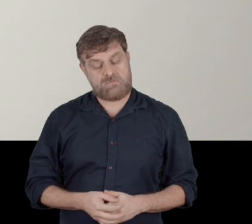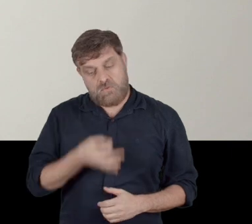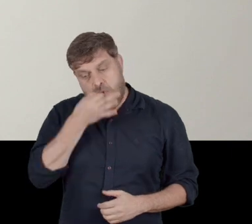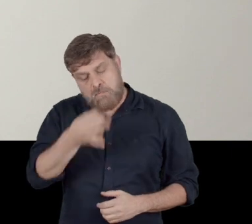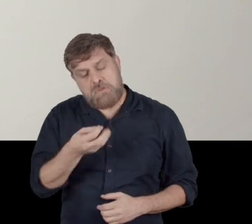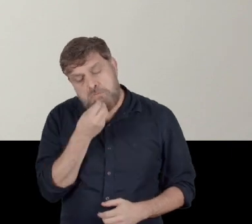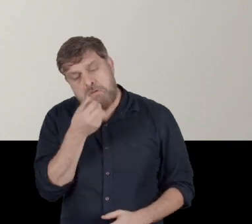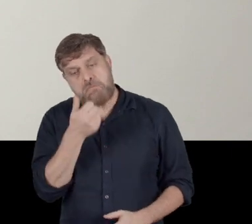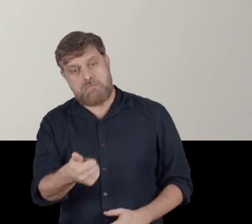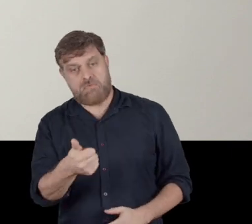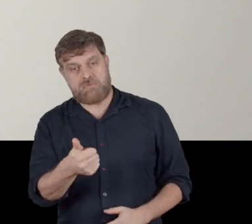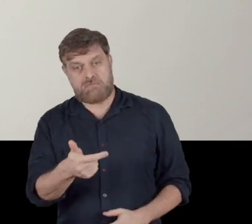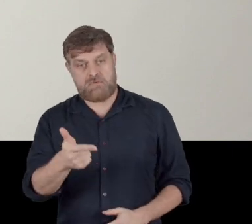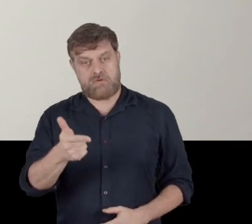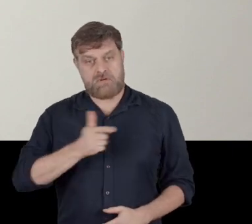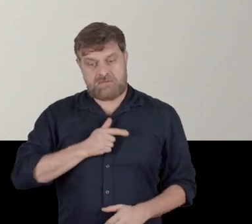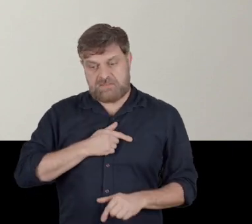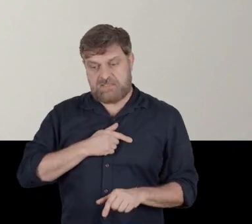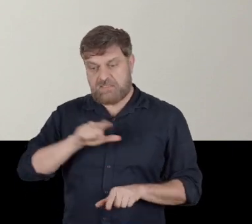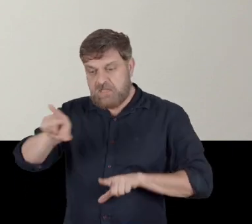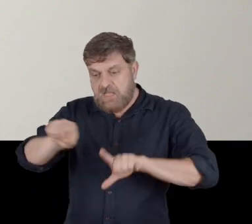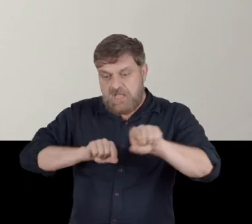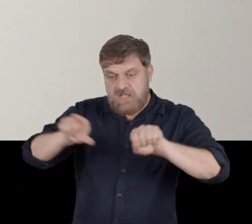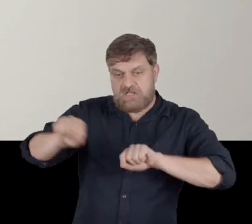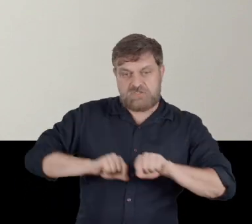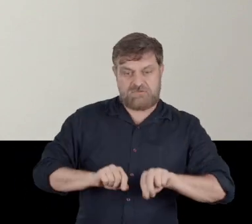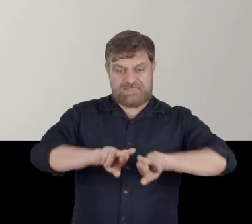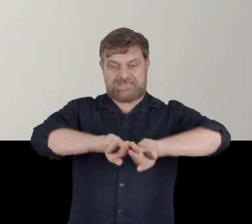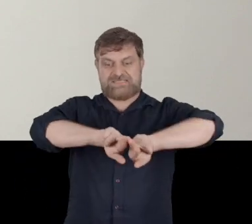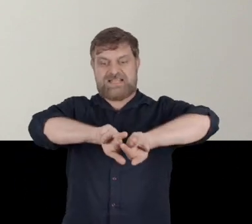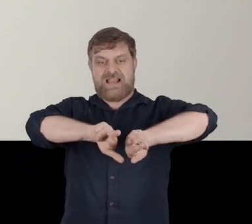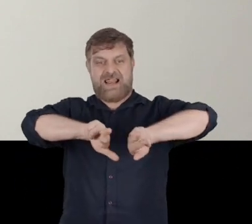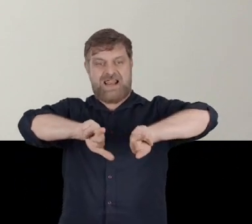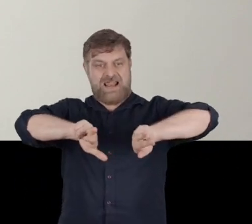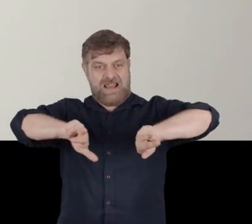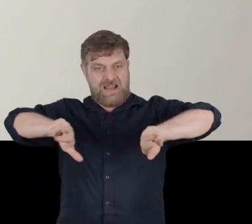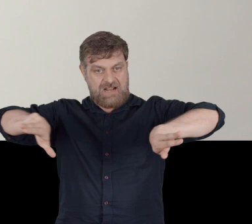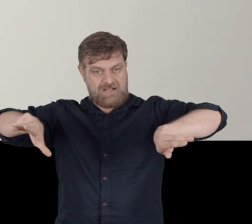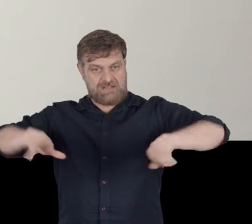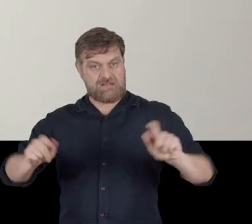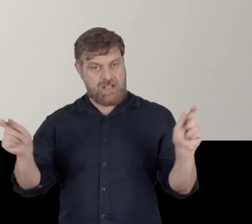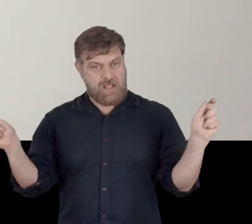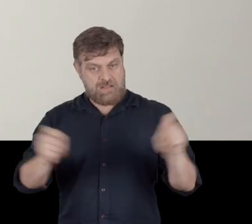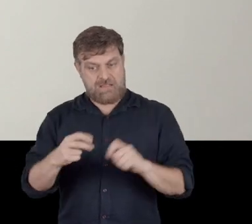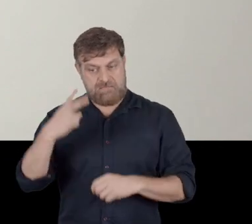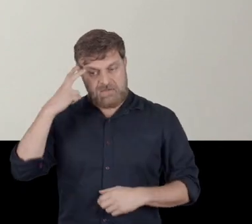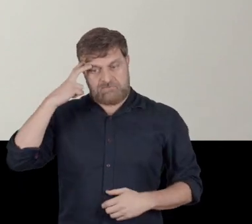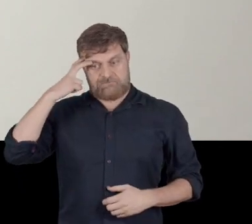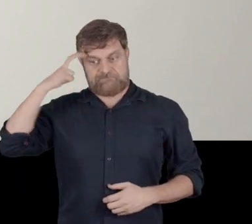porque abre espaço para mais diversidade, para mais formatos, acaba sendo mais criativo por conta disso.